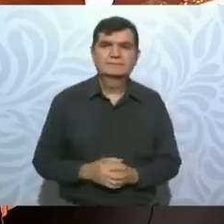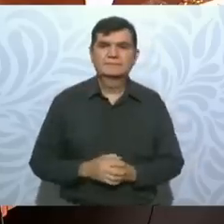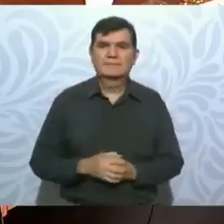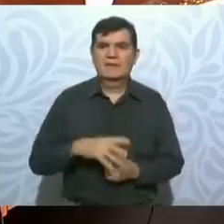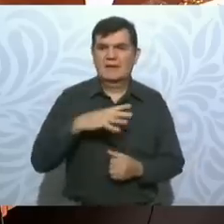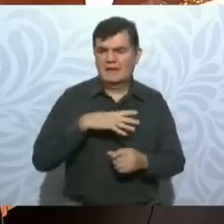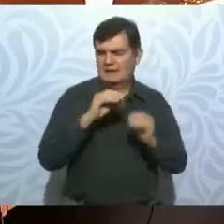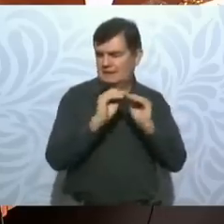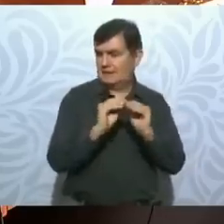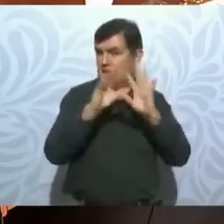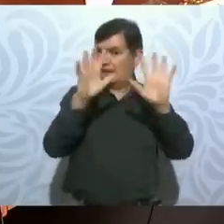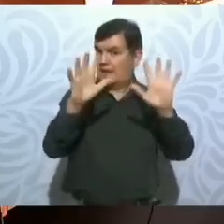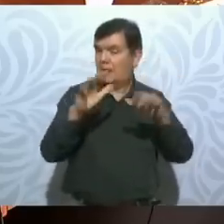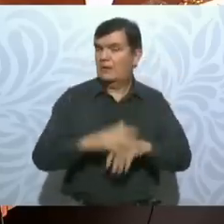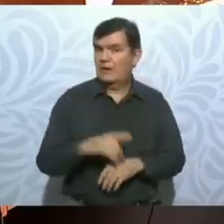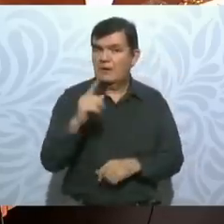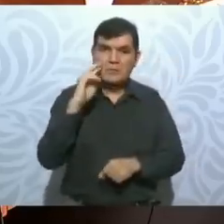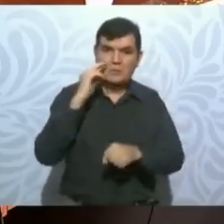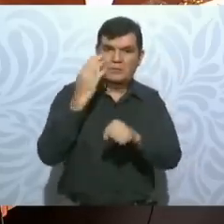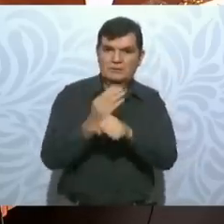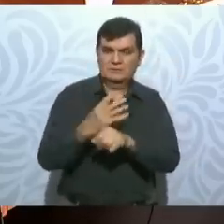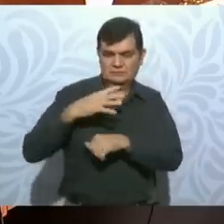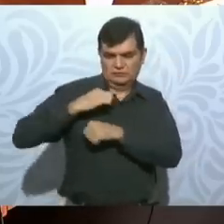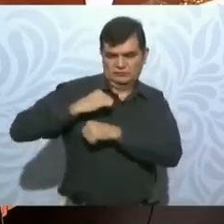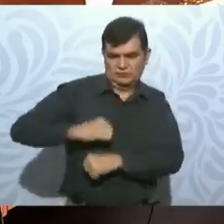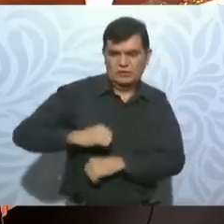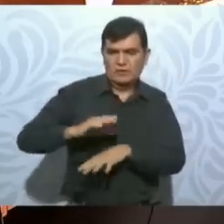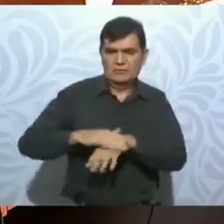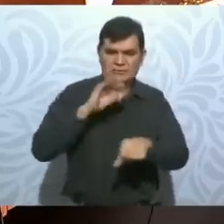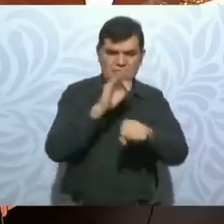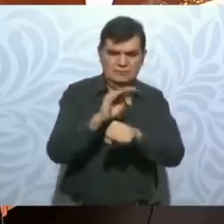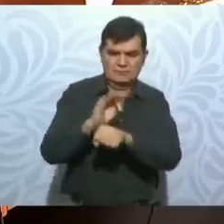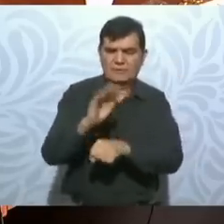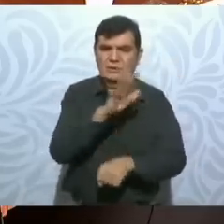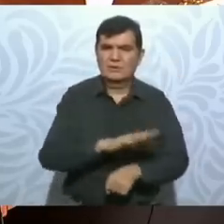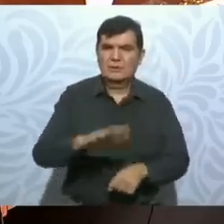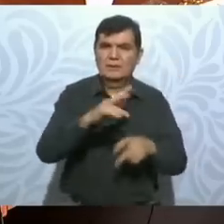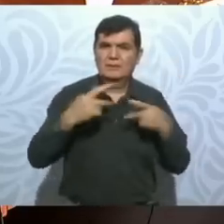claro que la responsabilidad de la autoridad es proteger a la ciudadanía Y tenemos miles